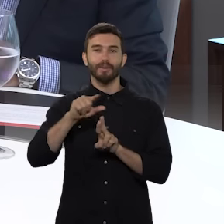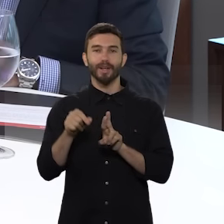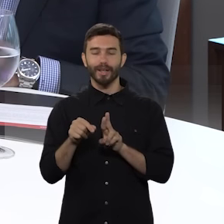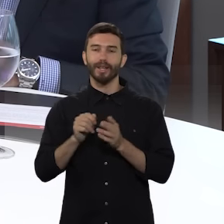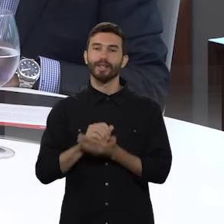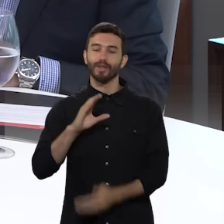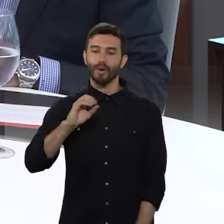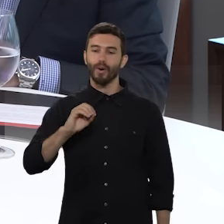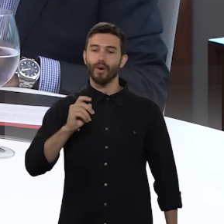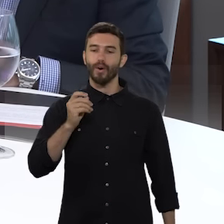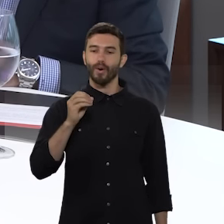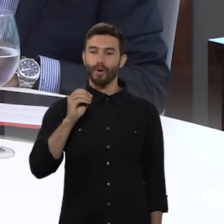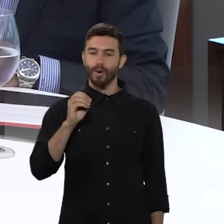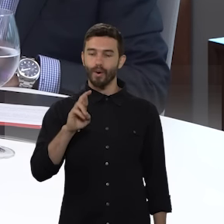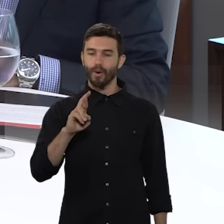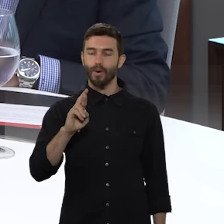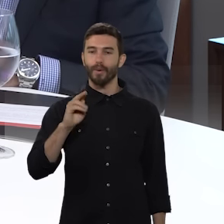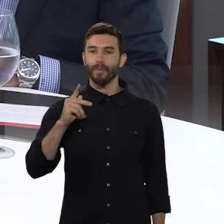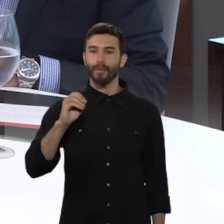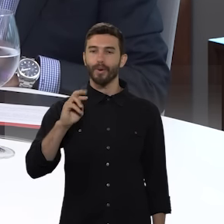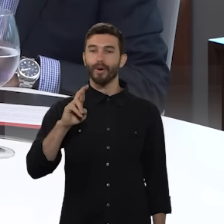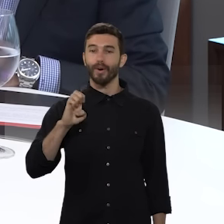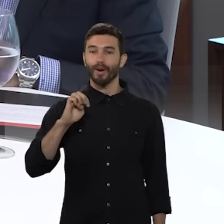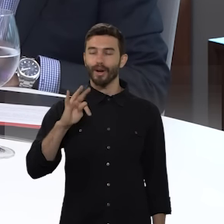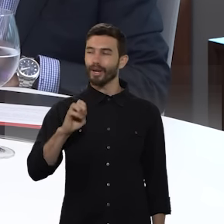Emerson, que bom ter você de volta aqui no podcast!